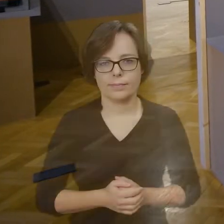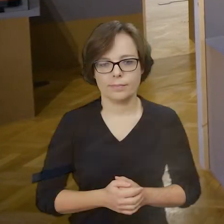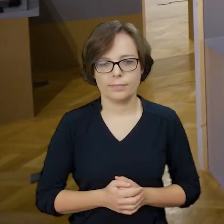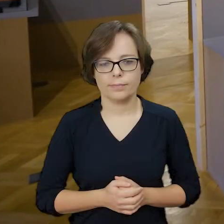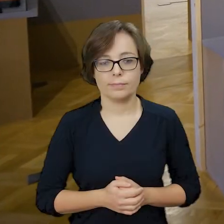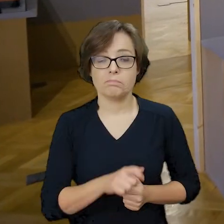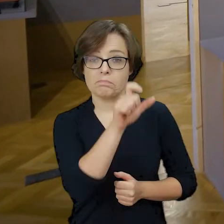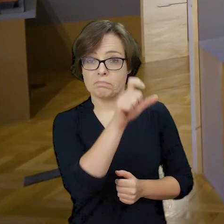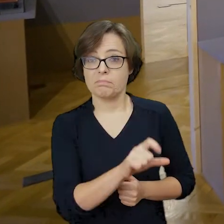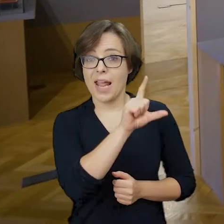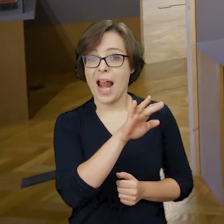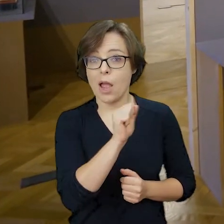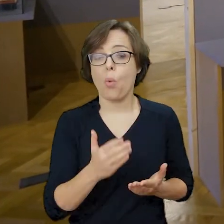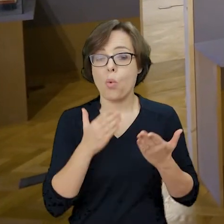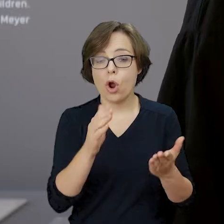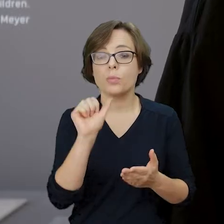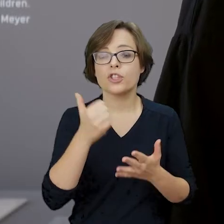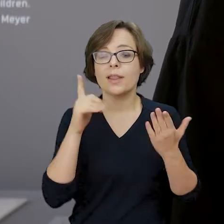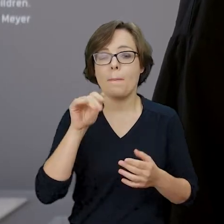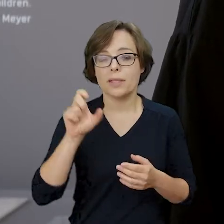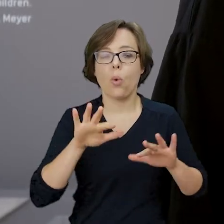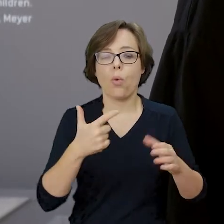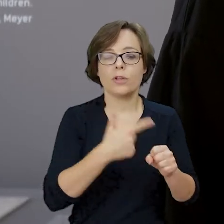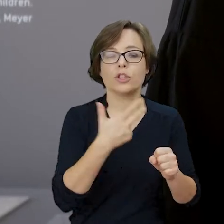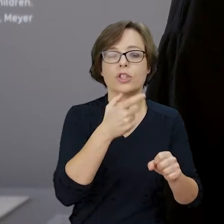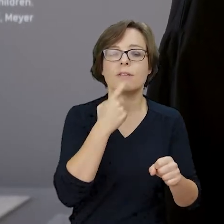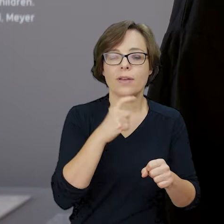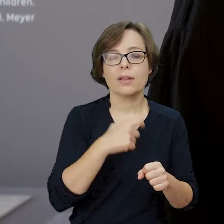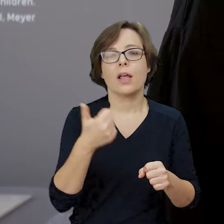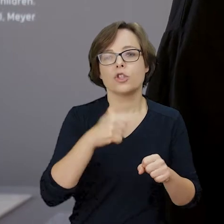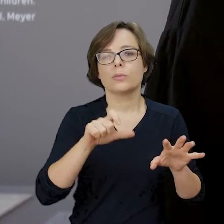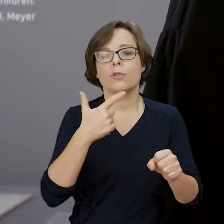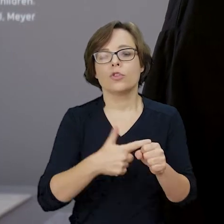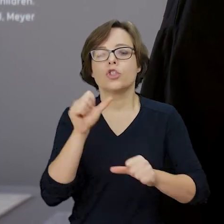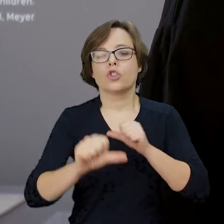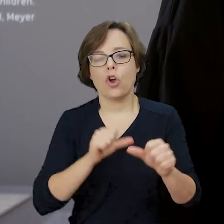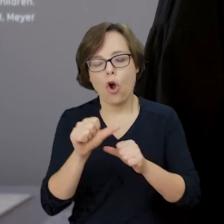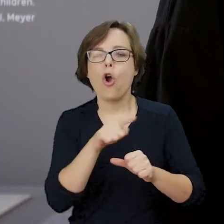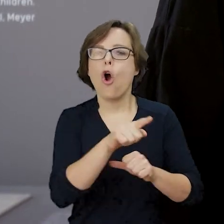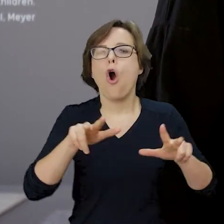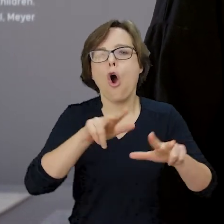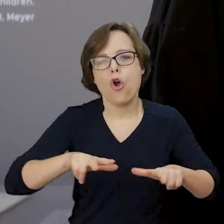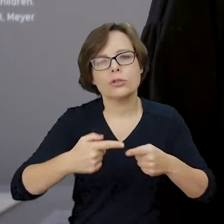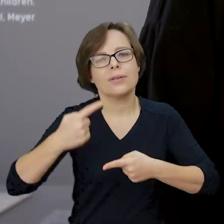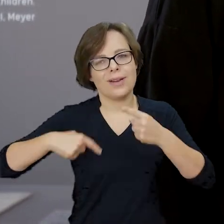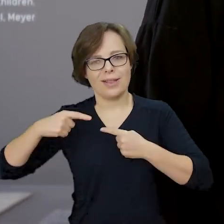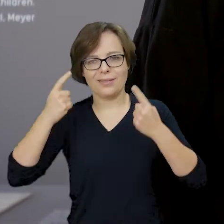Elijahu urodził się pierwszego dnia Pesah, 23 kwietnia 1720 roku w rodzinie o tradycjach rabinackich.